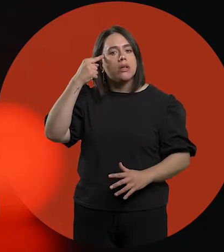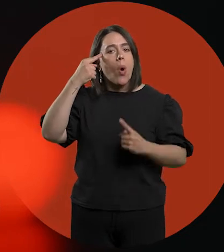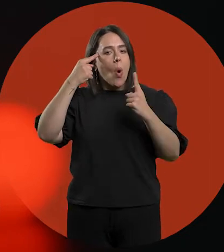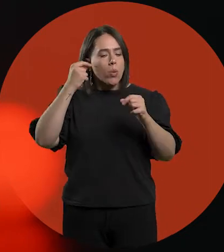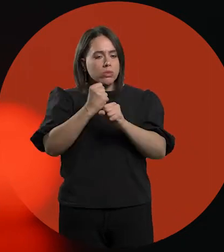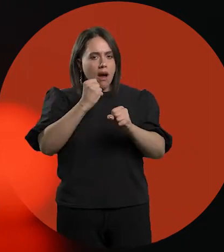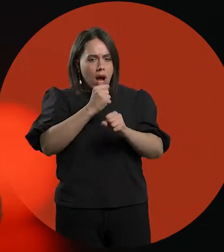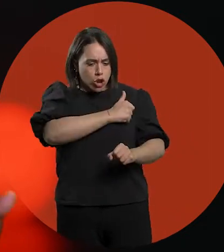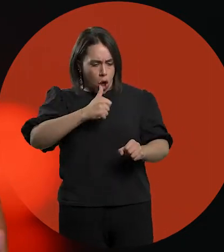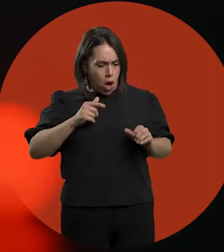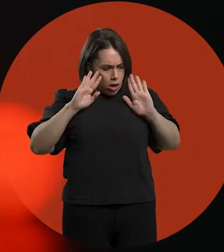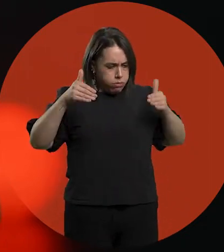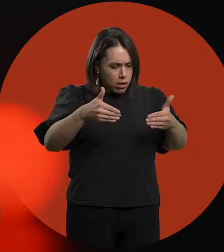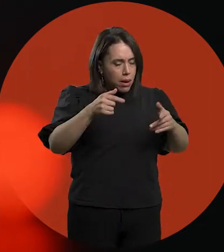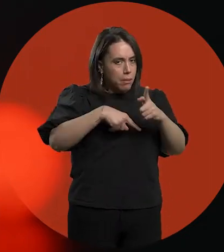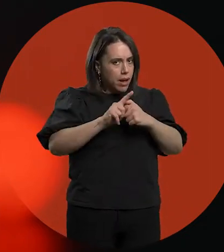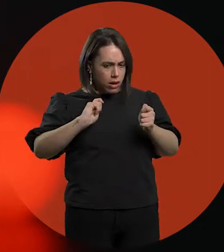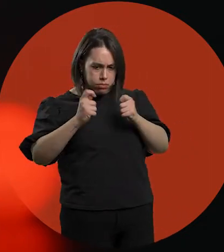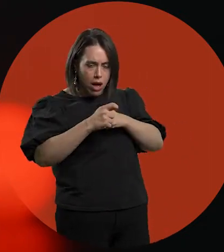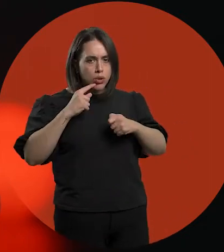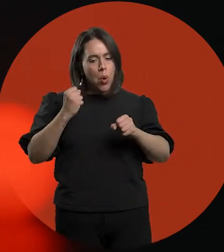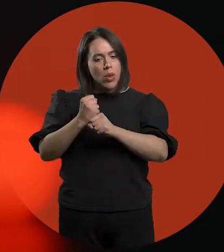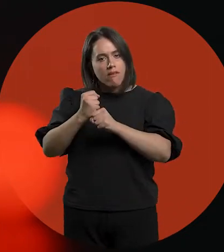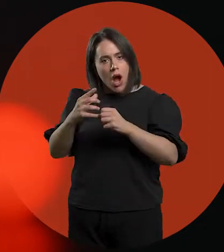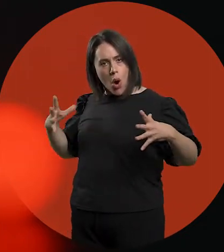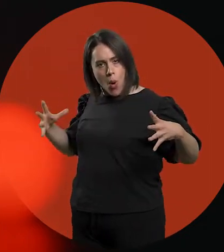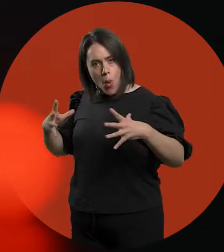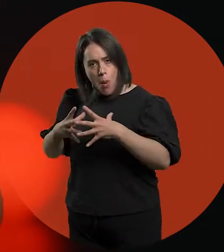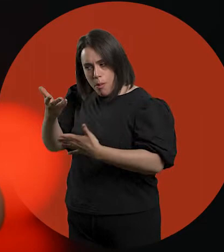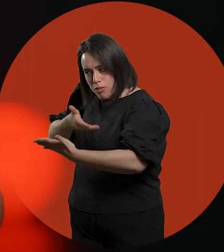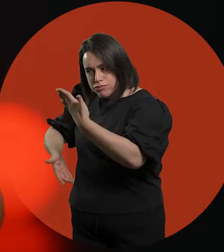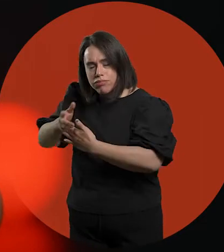Ya cuando trabajás en equipo, ya cuando tenés que presentar